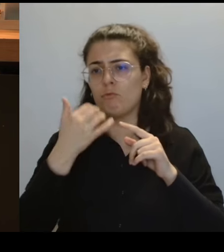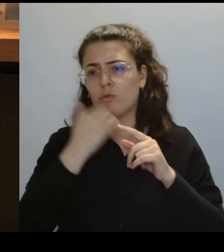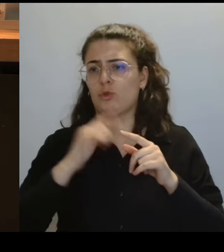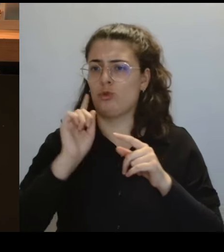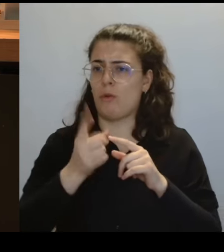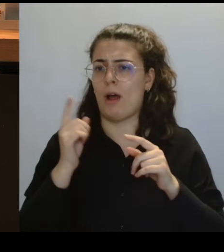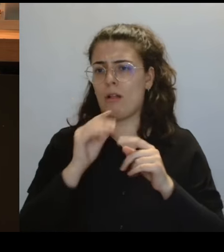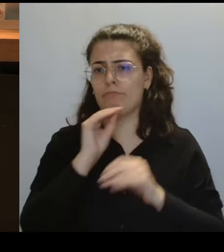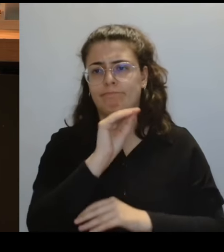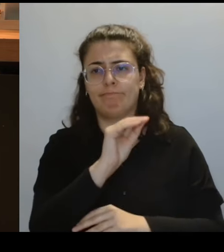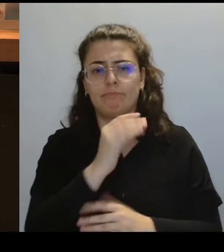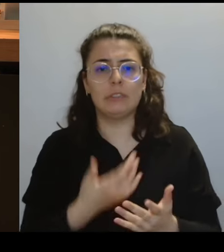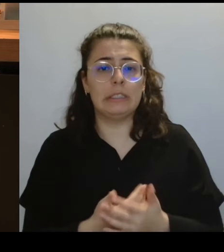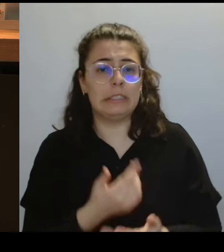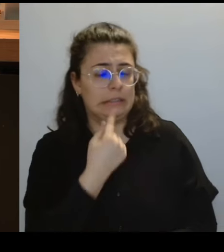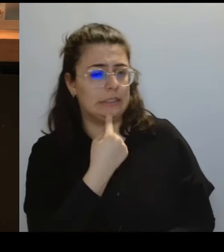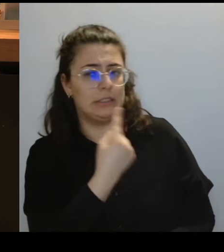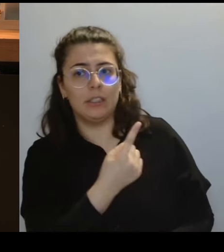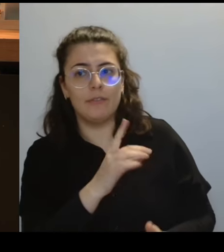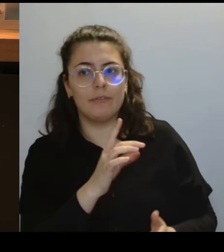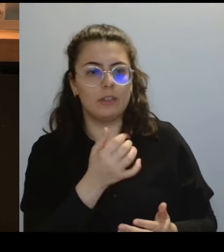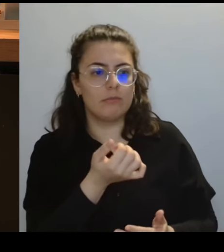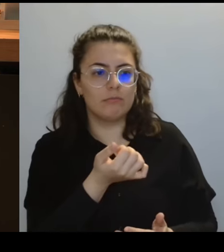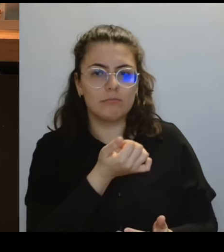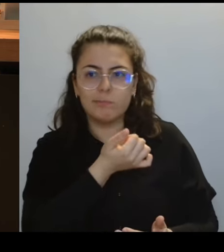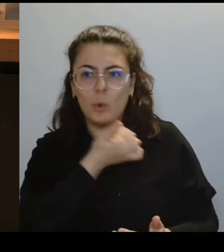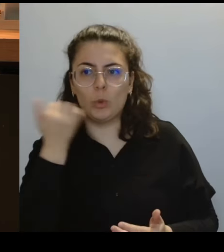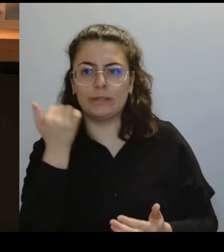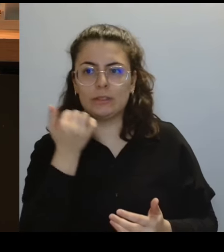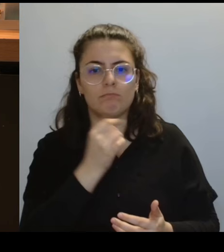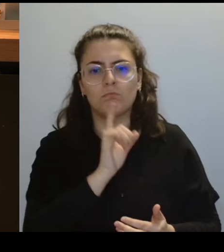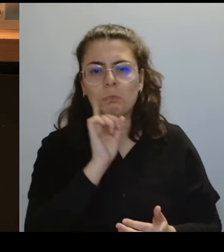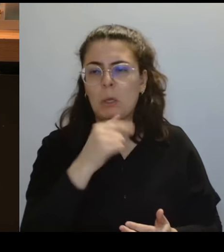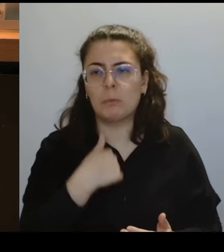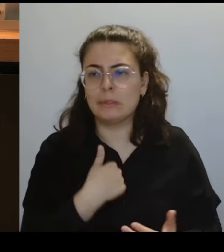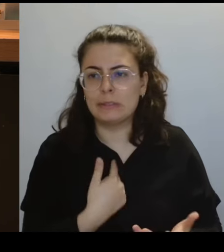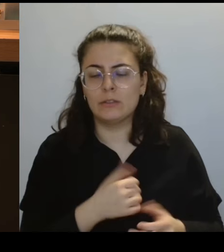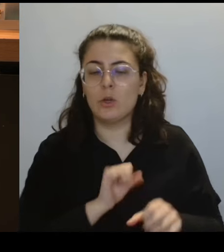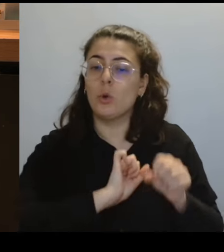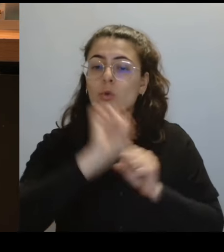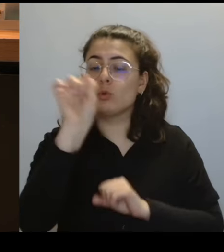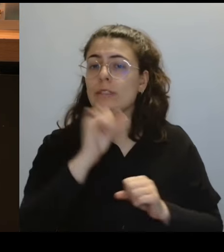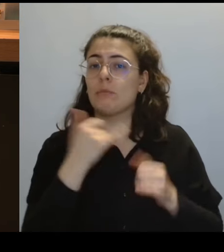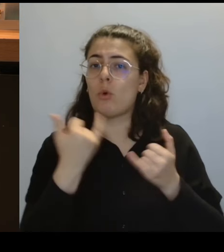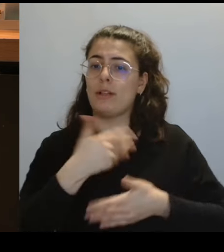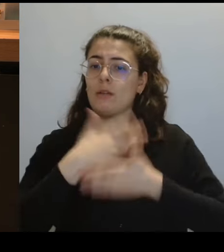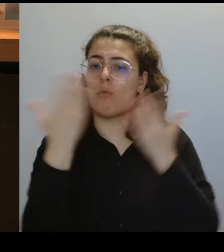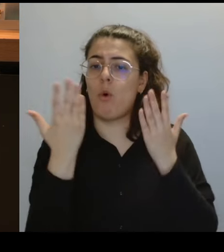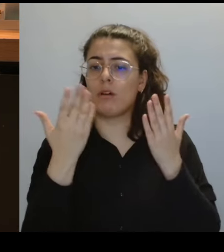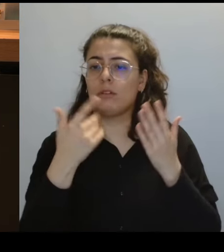nicht mal böse und nichts- destotrotz hat heute Morgen der Regierende Bürgermeister gesagt Wehret den Anfängen!